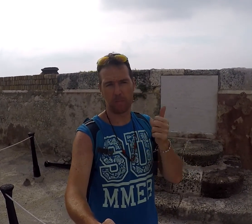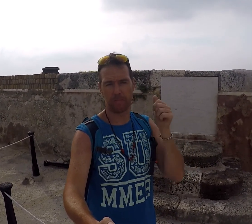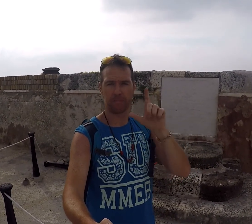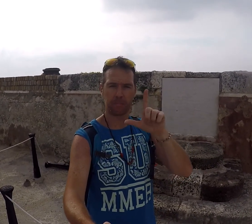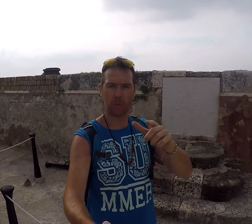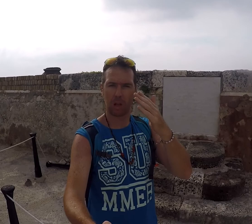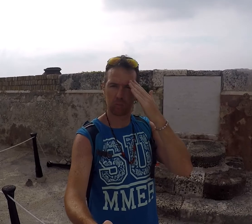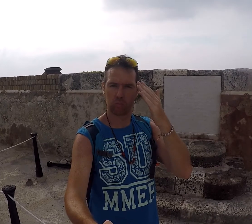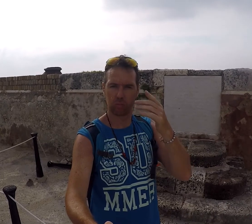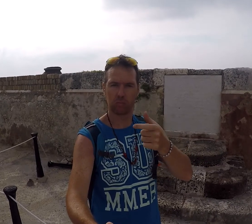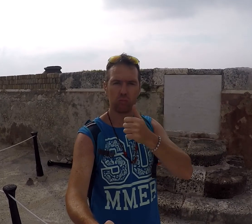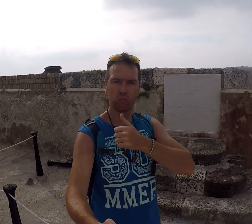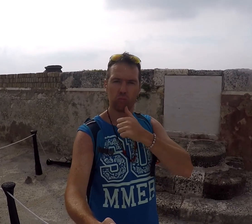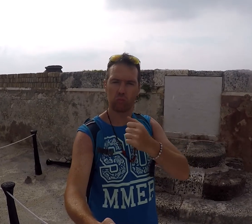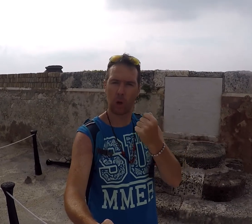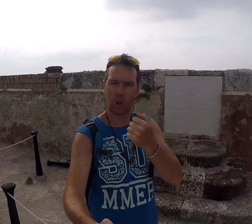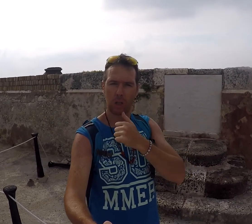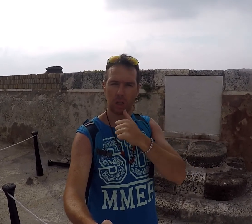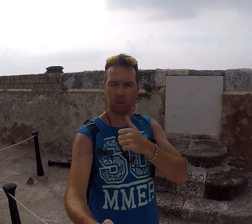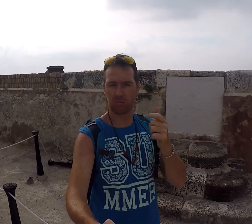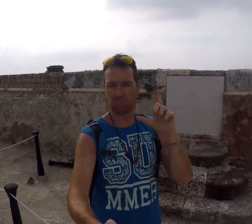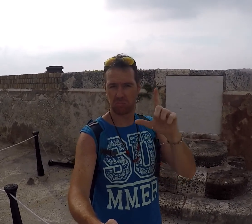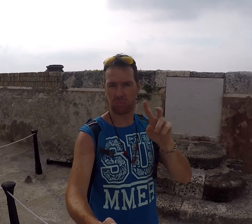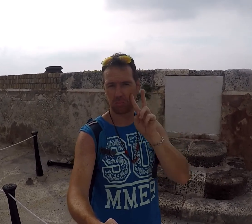Se le concedió el honor por su valentía aguantando en la batalla